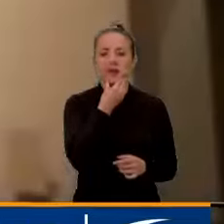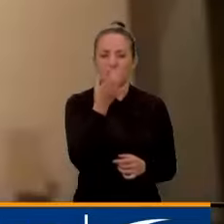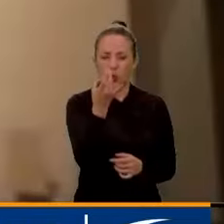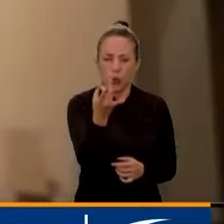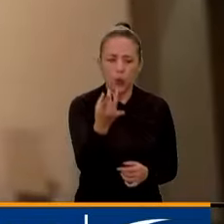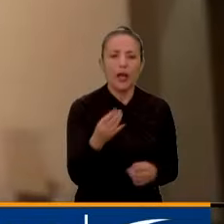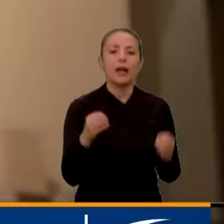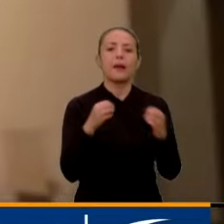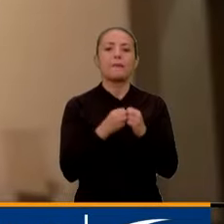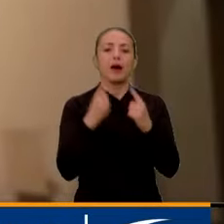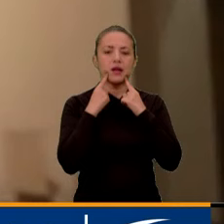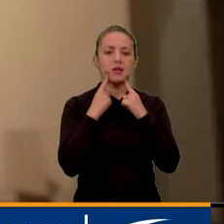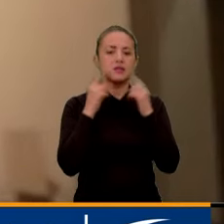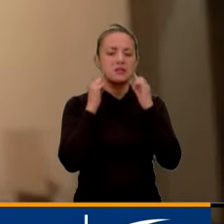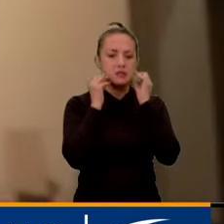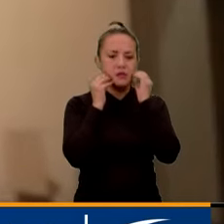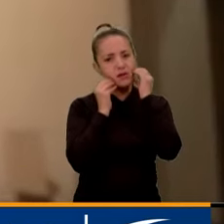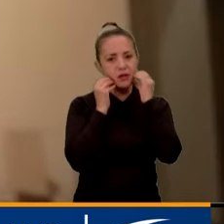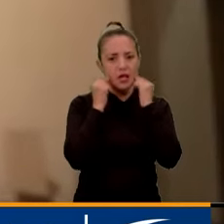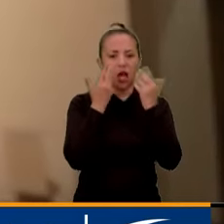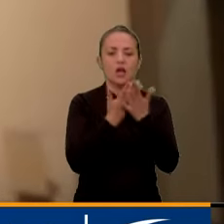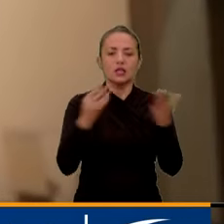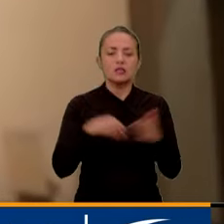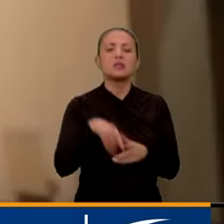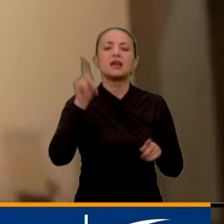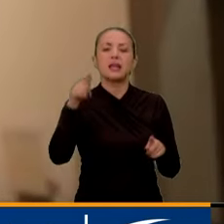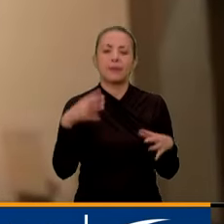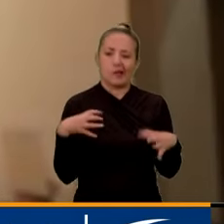)) problemas visuales, dolor de